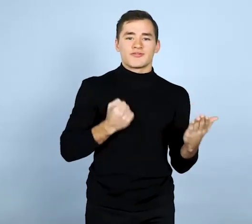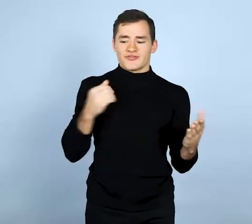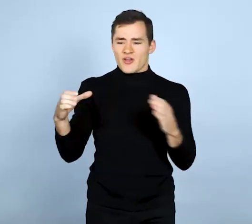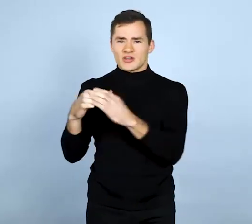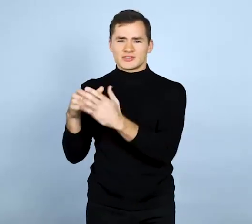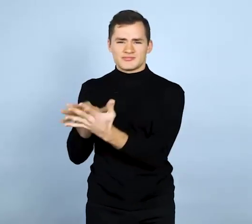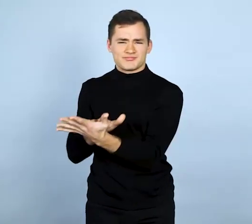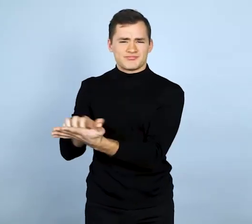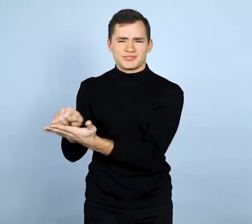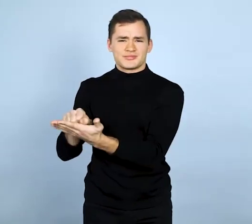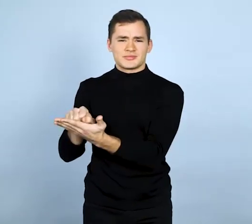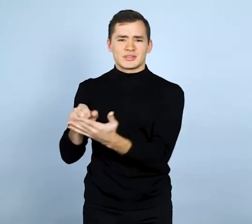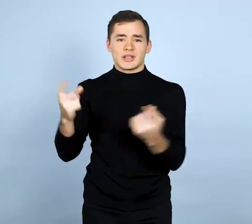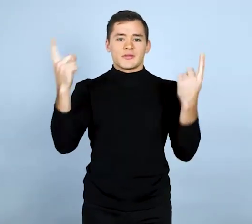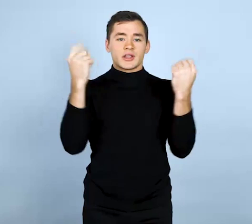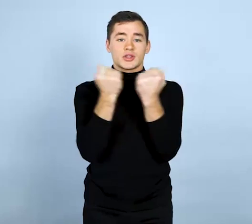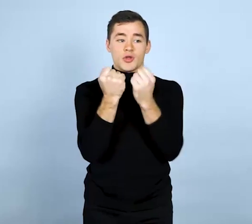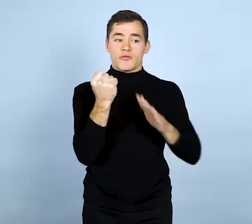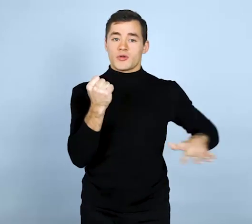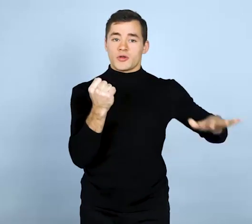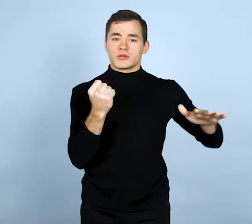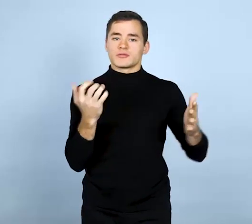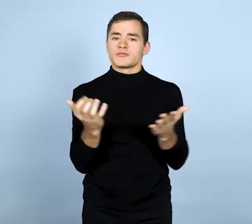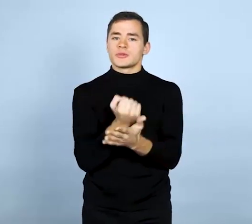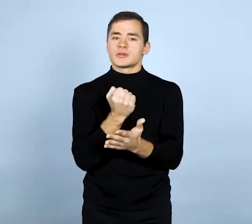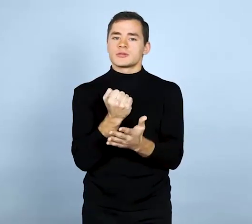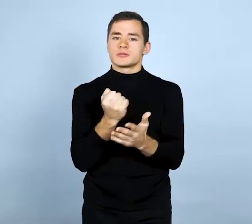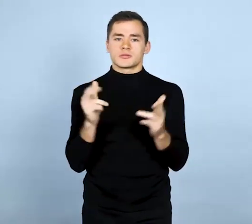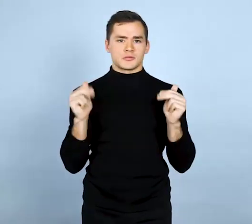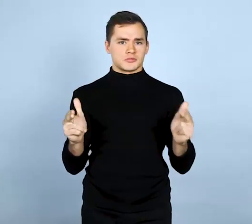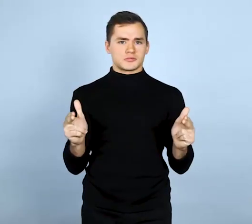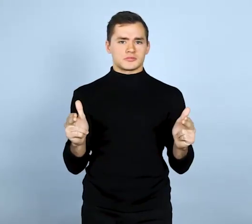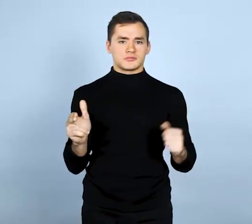были разгромлены.